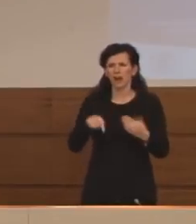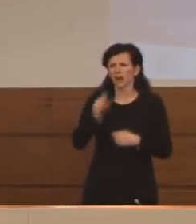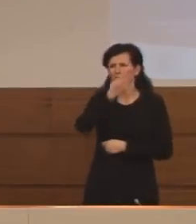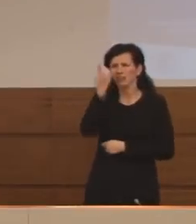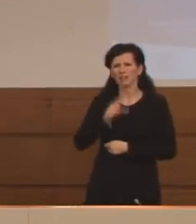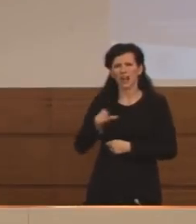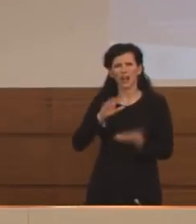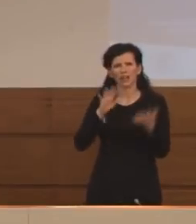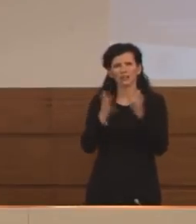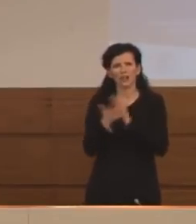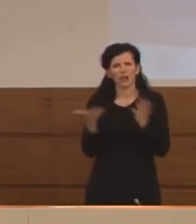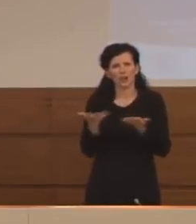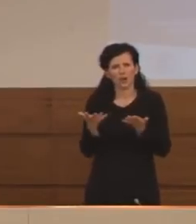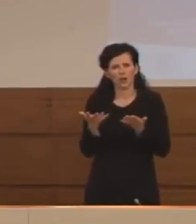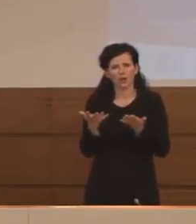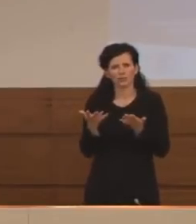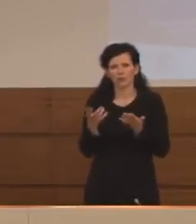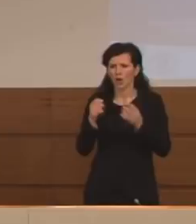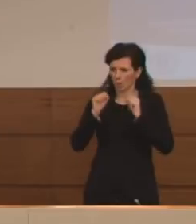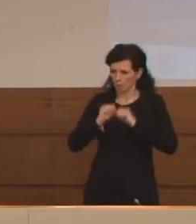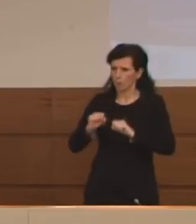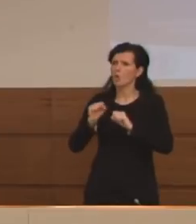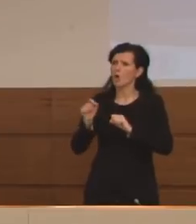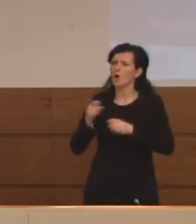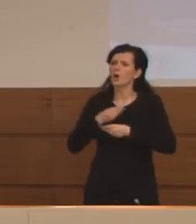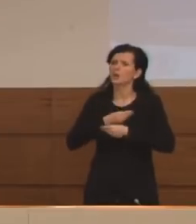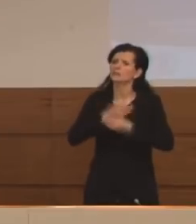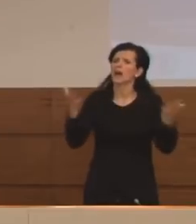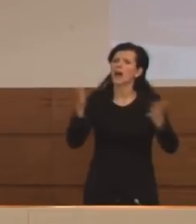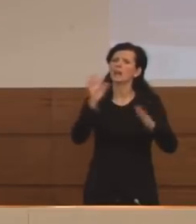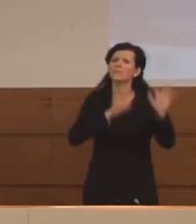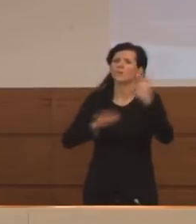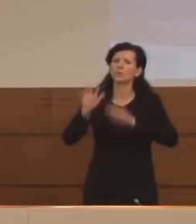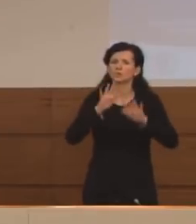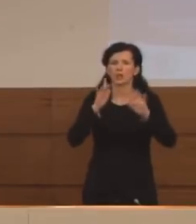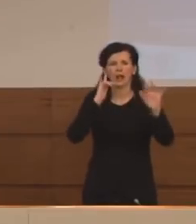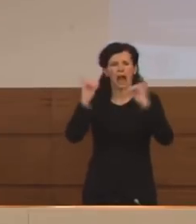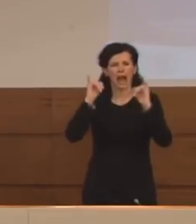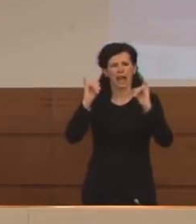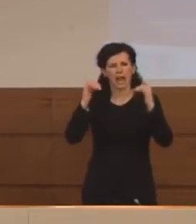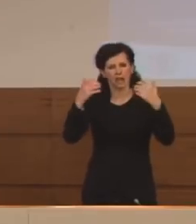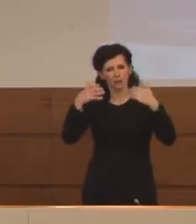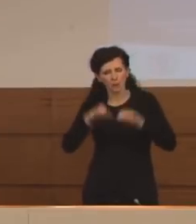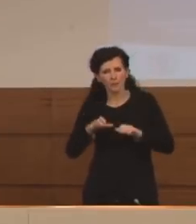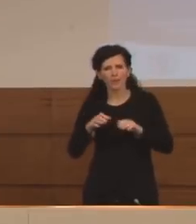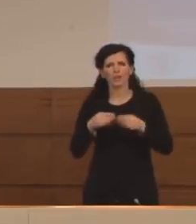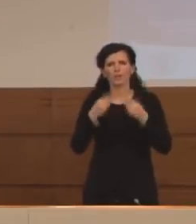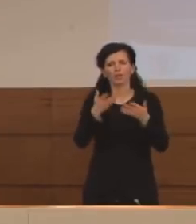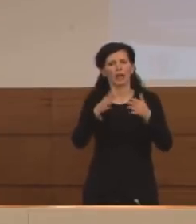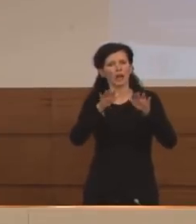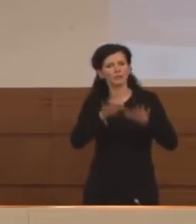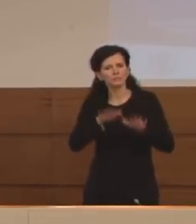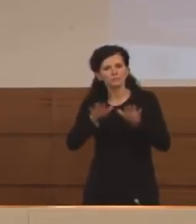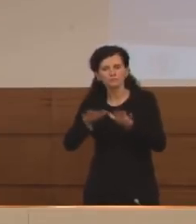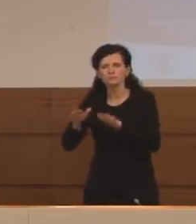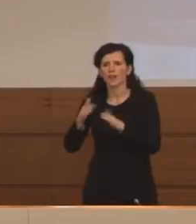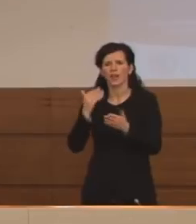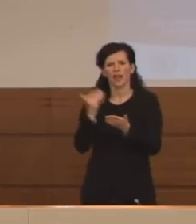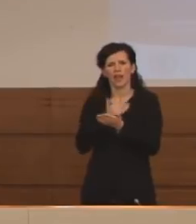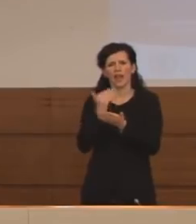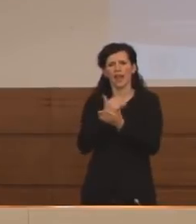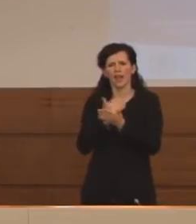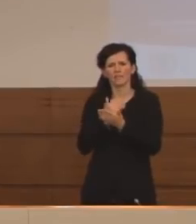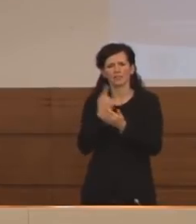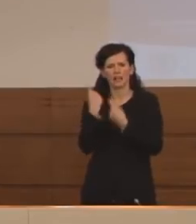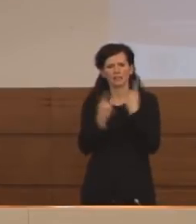Non sarebbe necessaria un'informazione anche meno allarmistica e drammatica per evitare questi eccessi? Grazie.